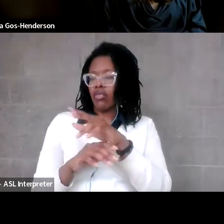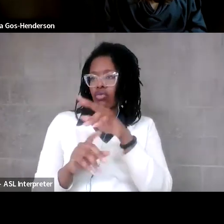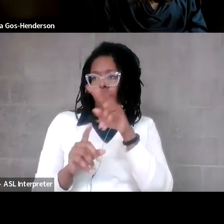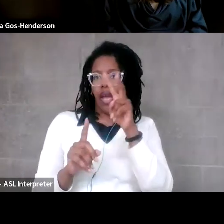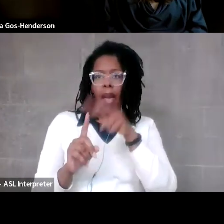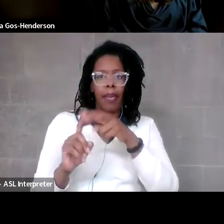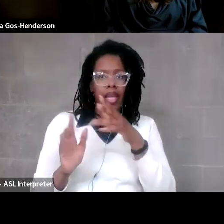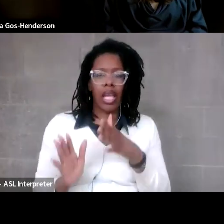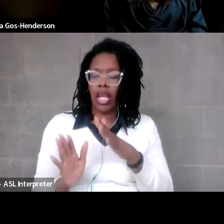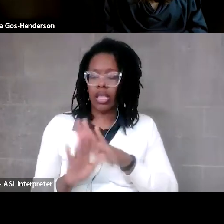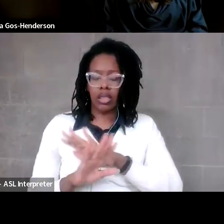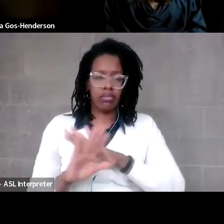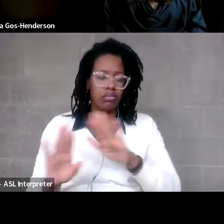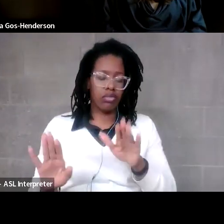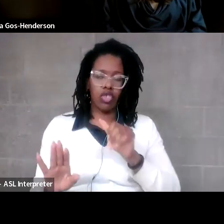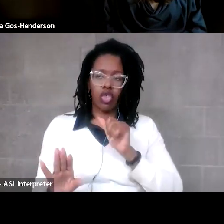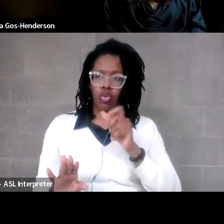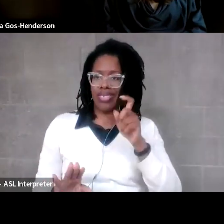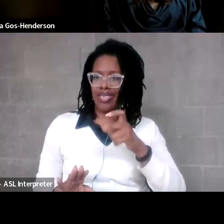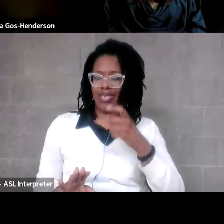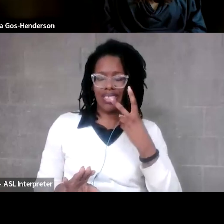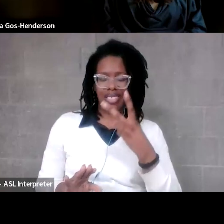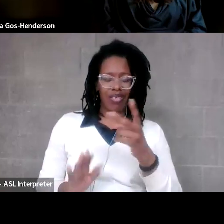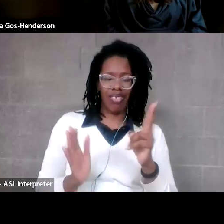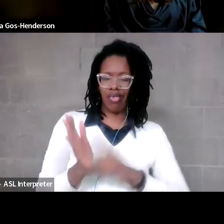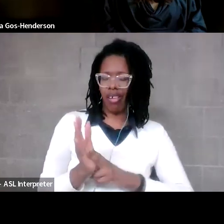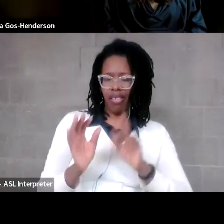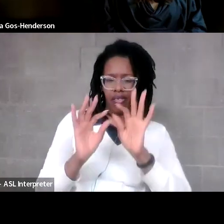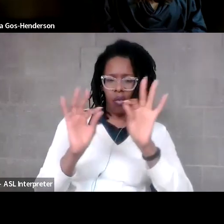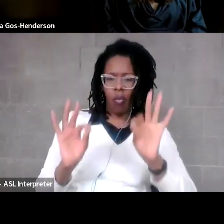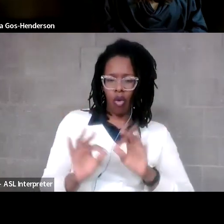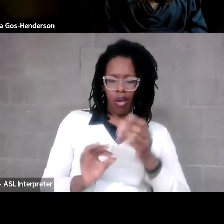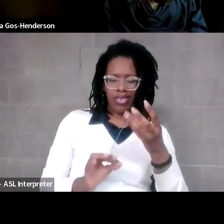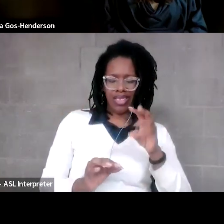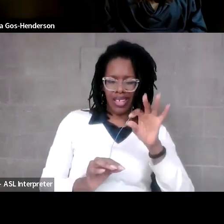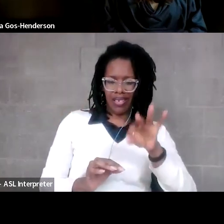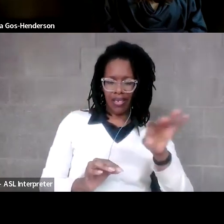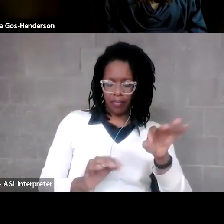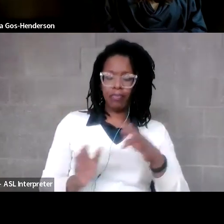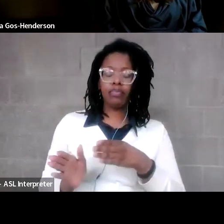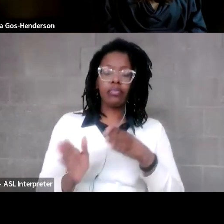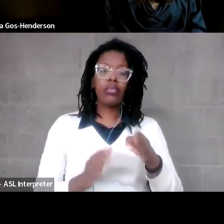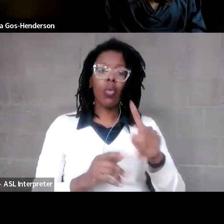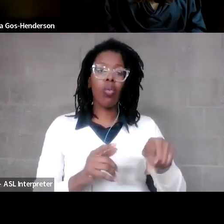y no necesitan ver ni firmar ese formulario. Y luego, una vez que tengas tu número de identificación de representante designado,